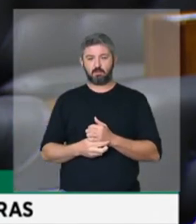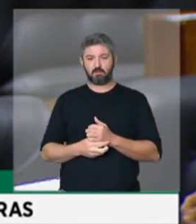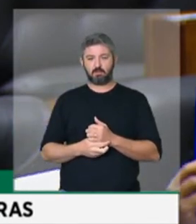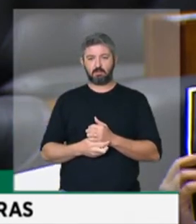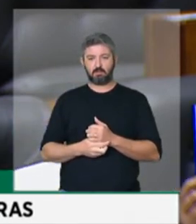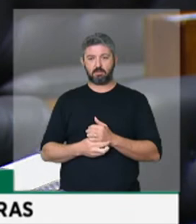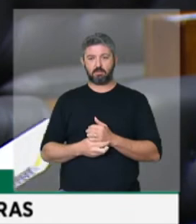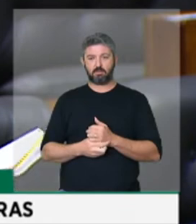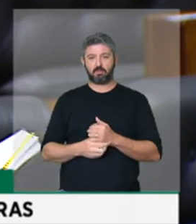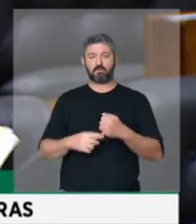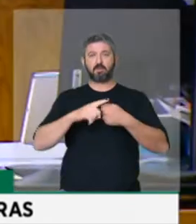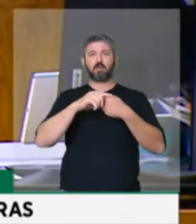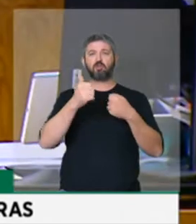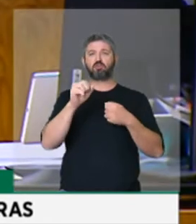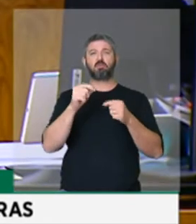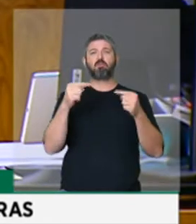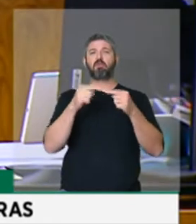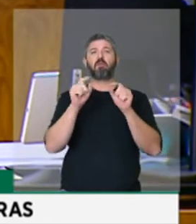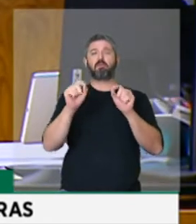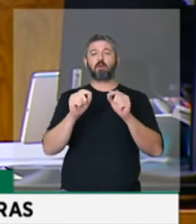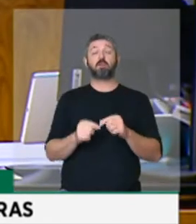VISOR, NÉ?! E DE QUE ELE, PESSOALMENTE, SE BENEFICIARIA DO PROCESSO DE PRIVATIZAÇÃO